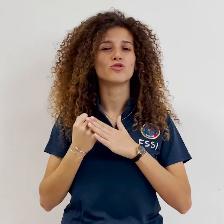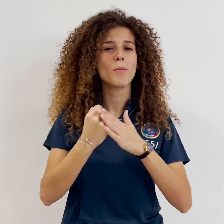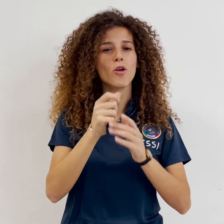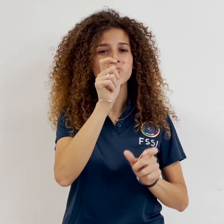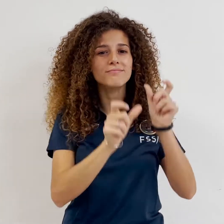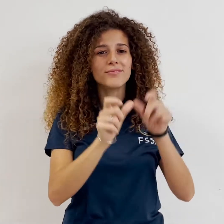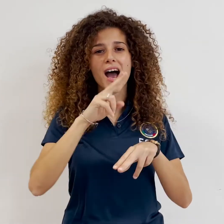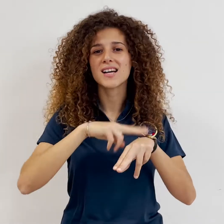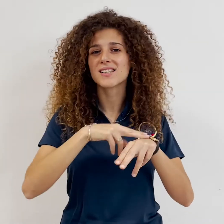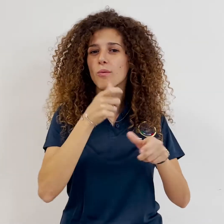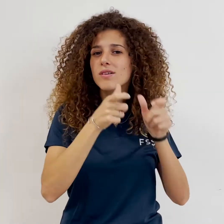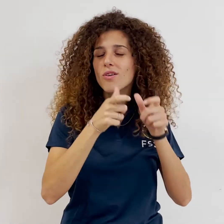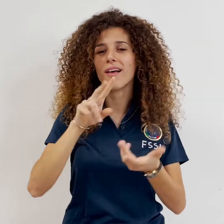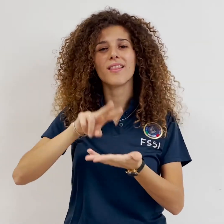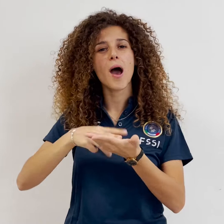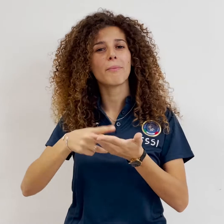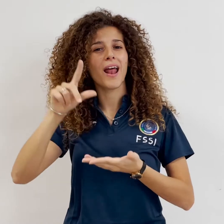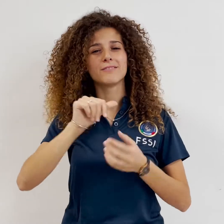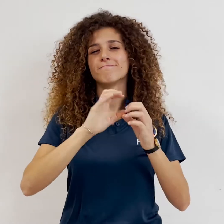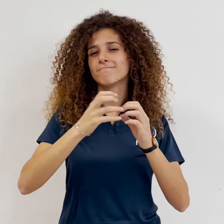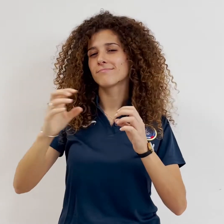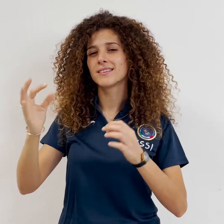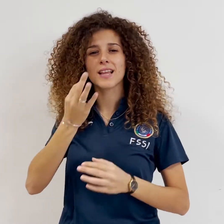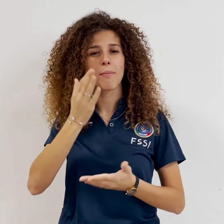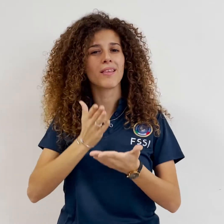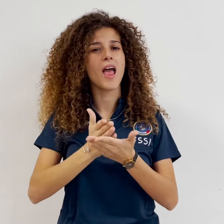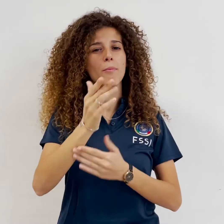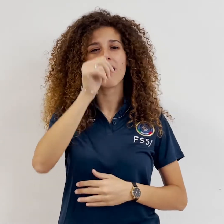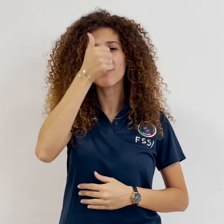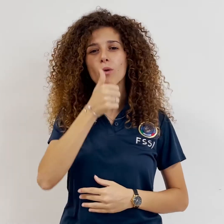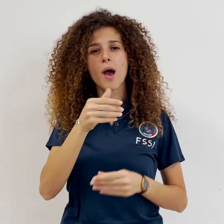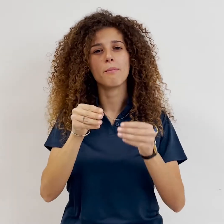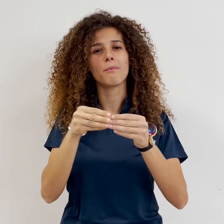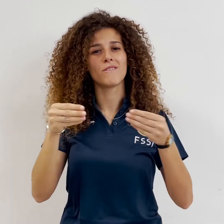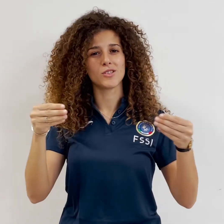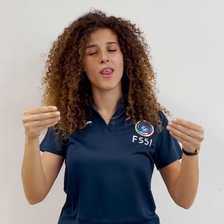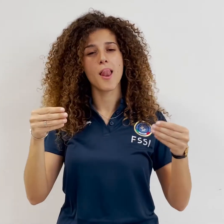da assistenti alla comunicazione, interpreti Lis e comunque attraverso figure professionali